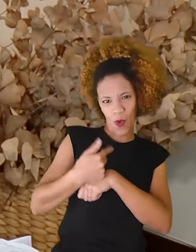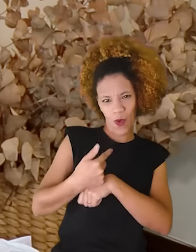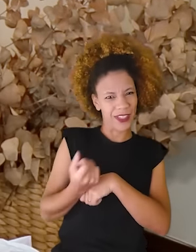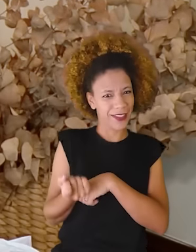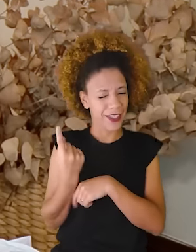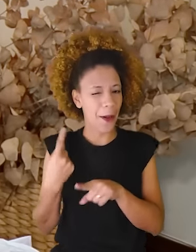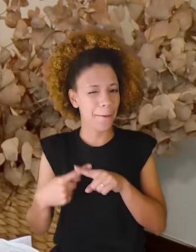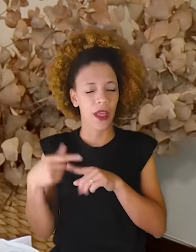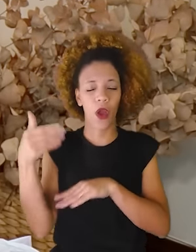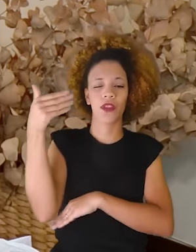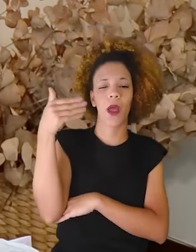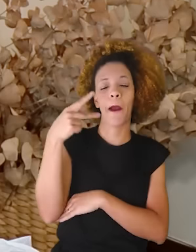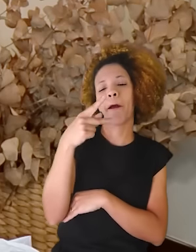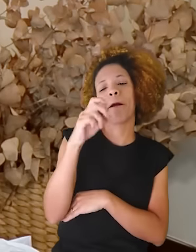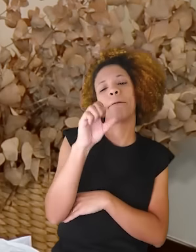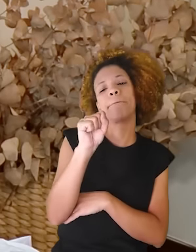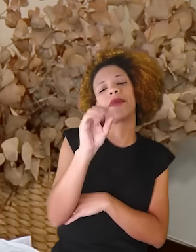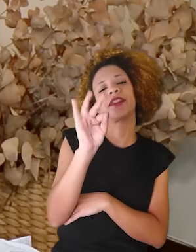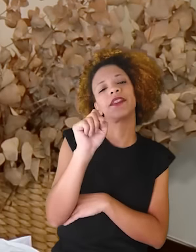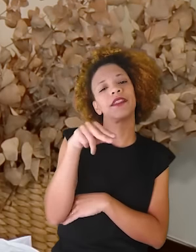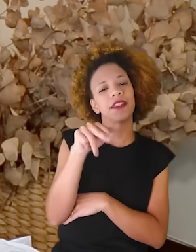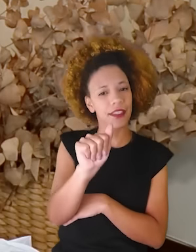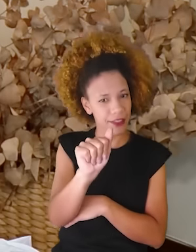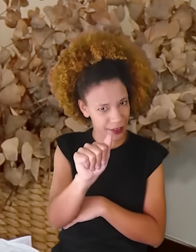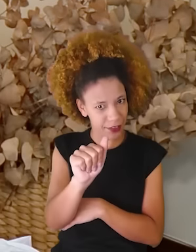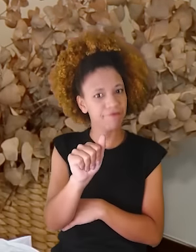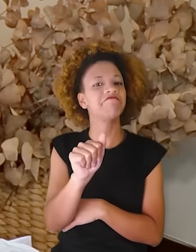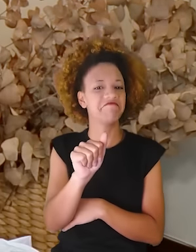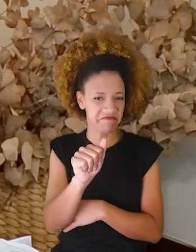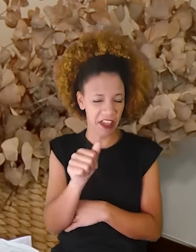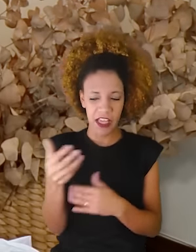que eu estou no hotel pestana queria agradecer o Hotel Pestana que ofereceu aqui esse quarto